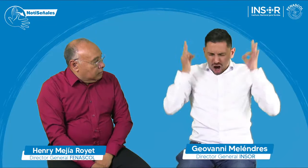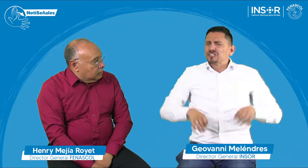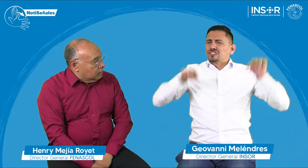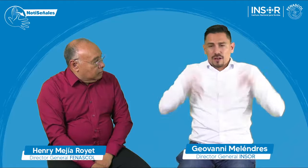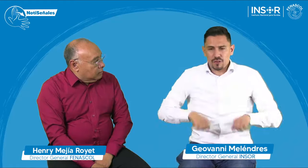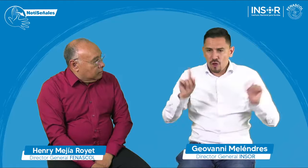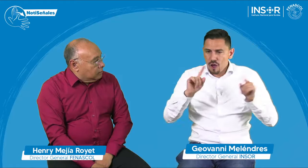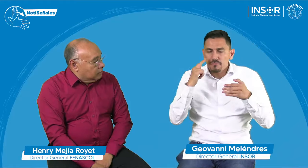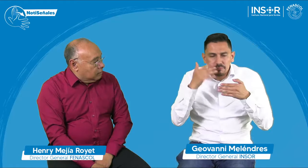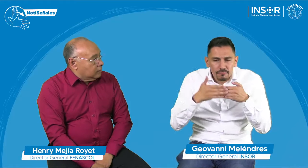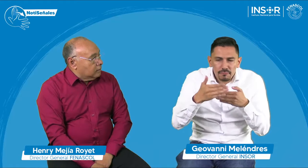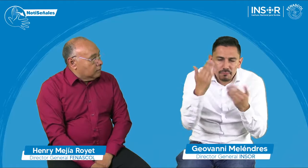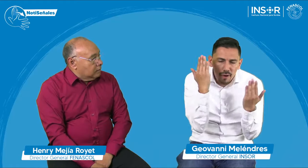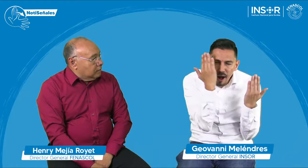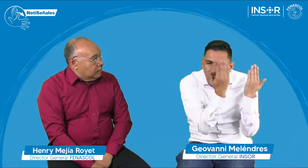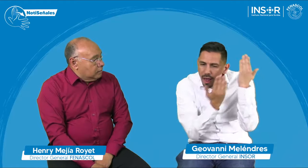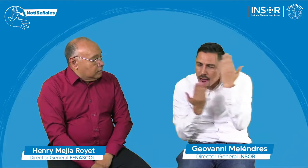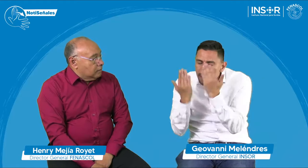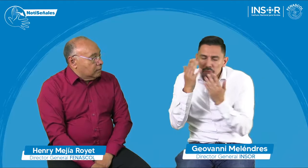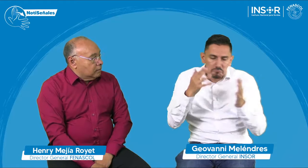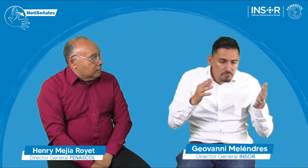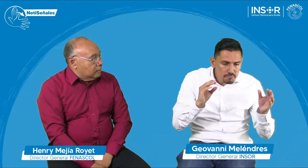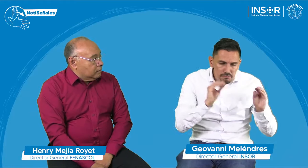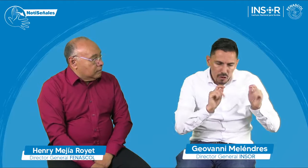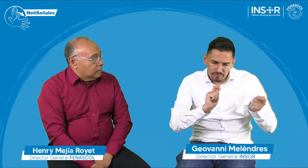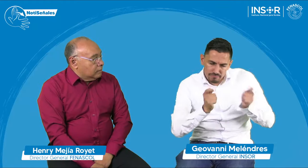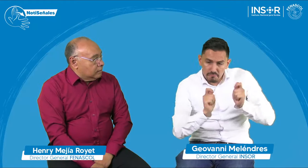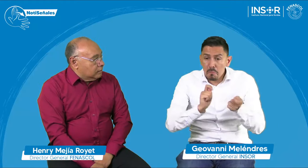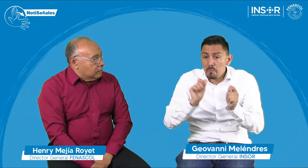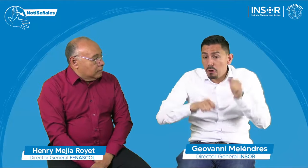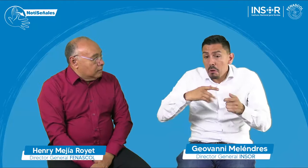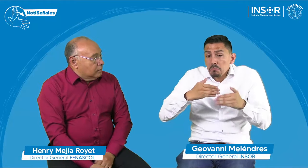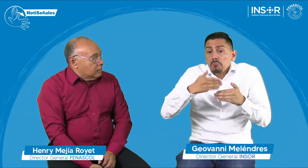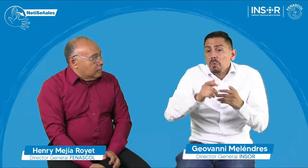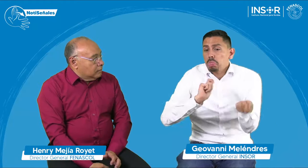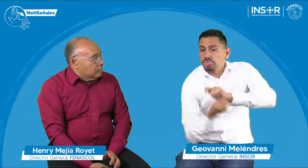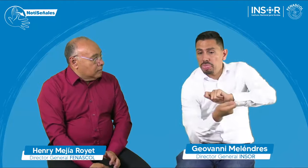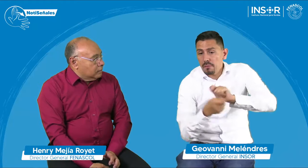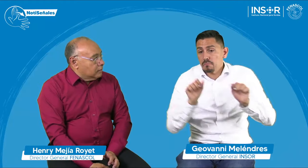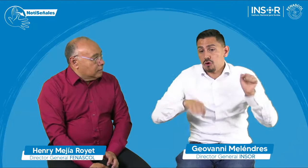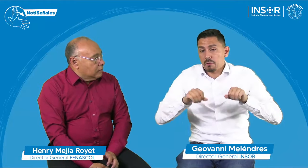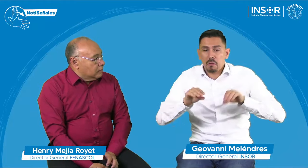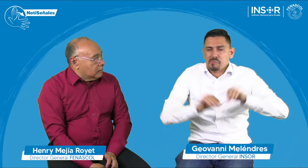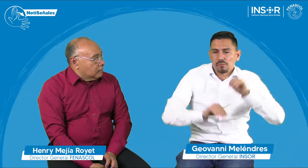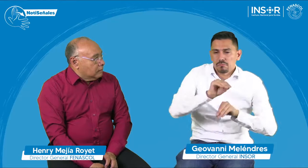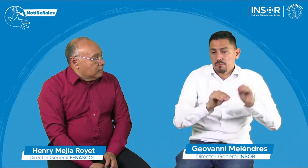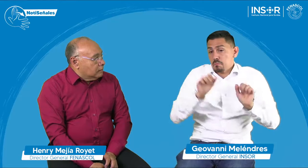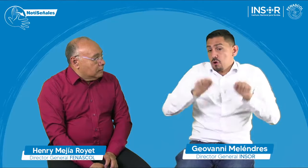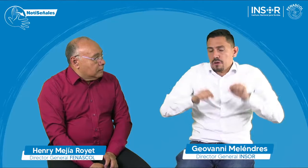Nosotros en INSOR nuevamente, repito, no tenemos nada decidido aún, estamos en